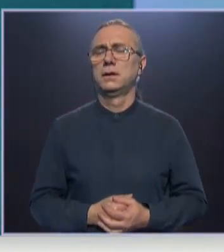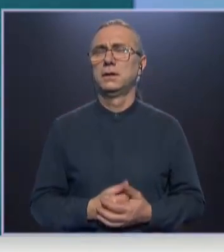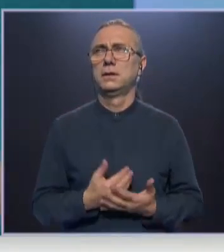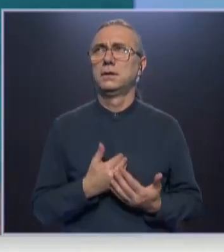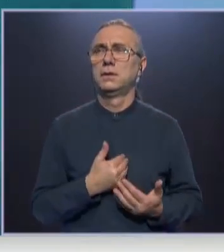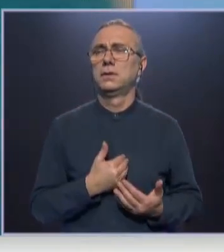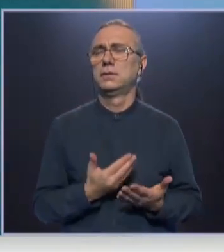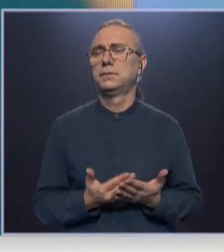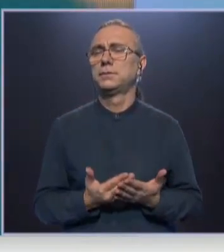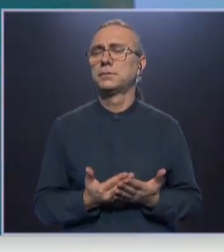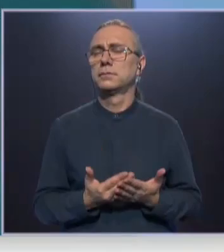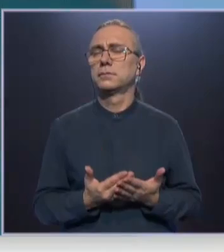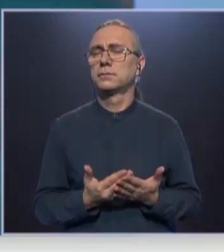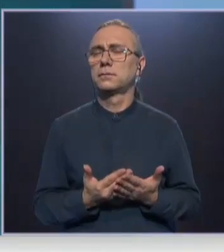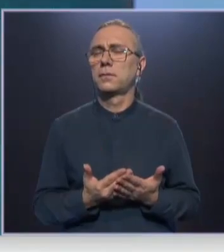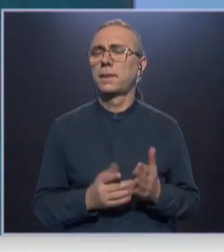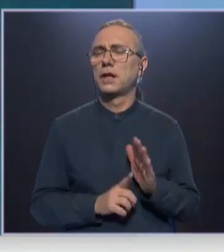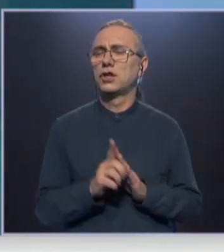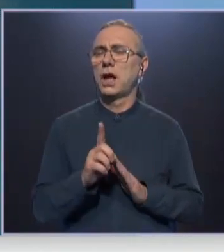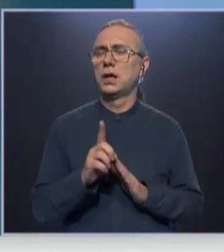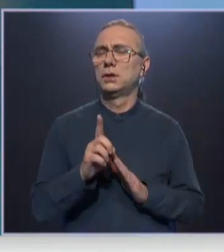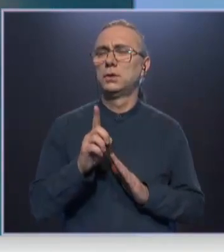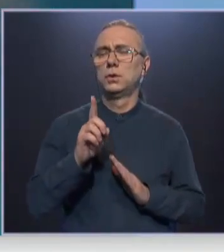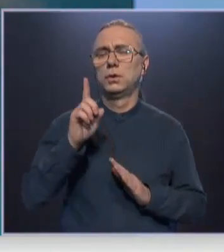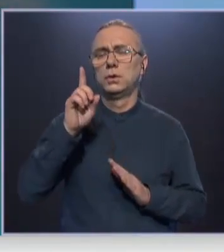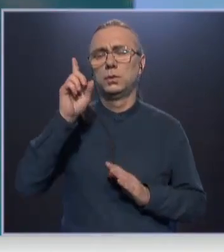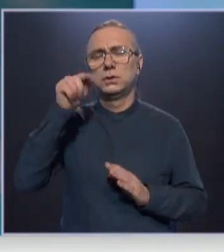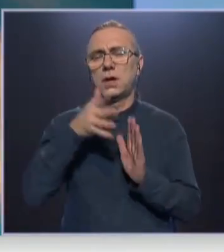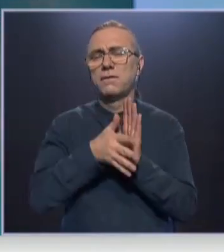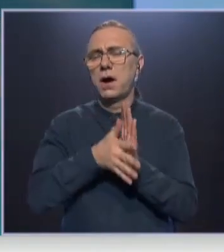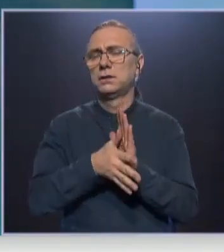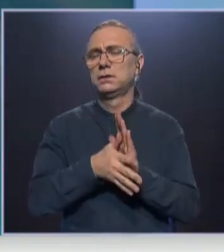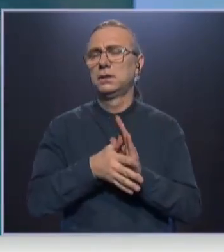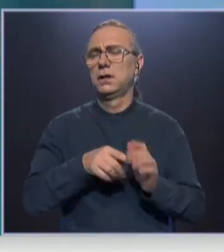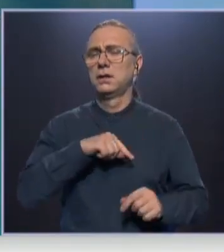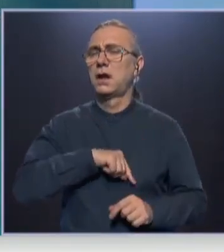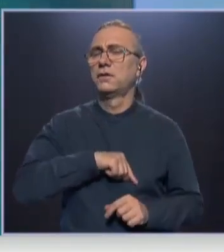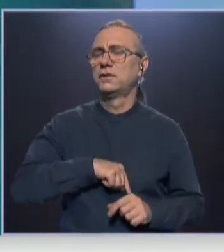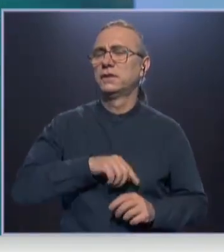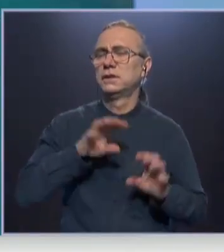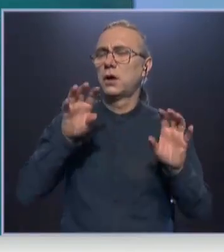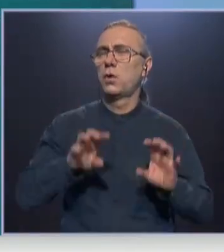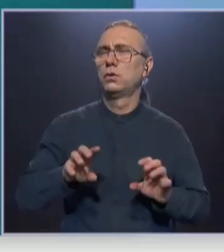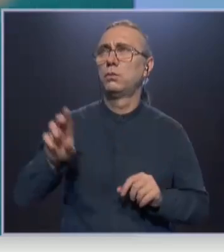из небытия в бытие и начинает узнавать нравственный закон Богом установленный на которого он непременно